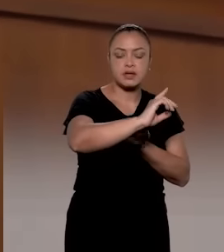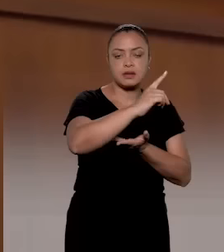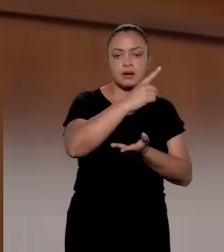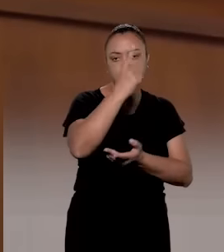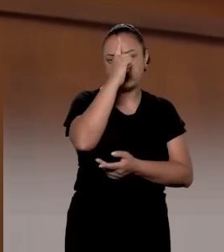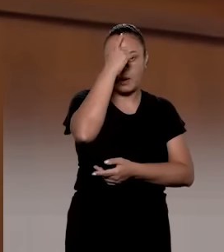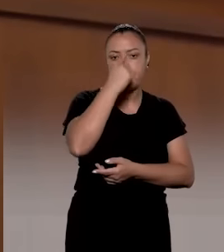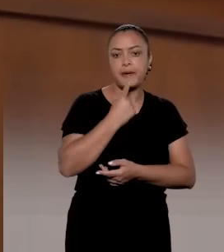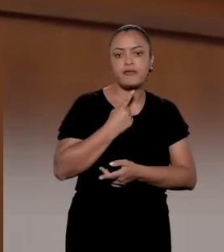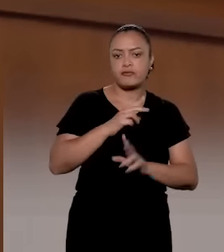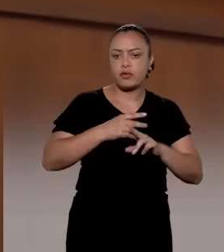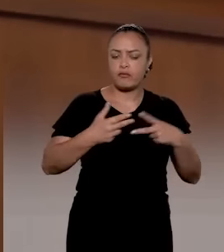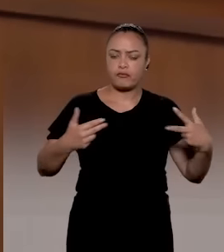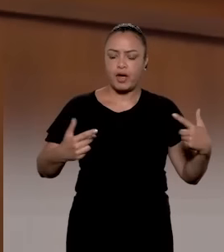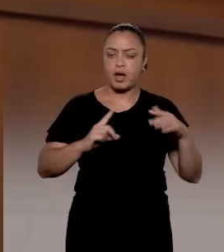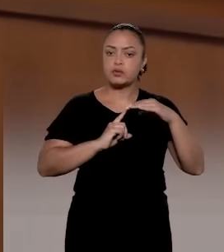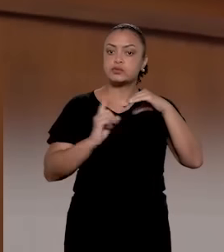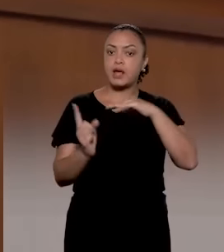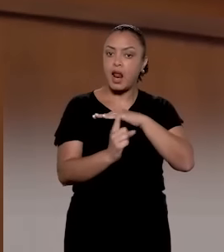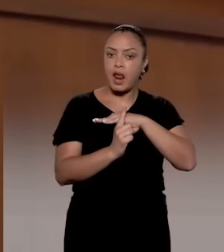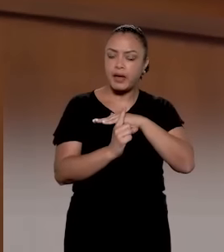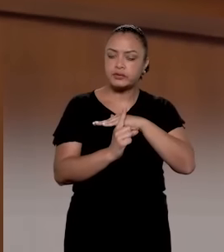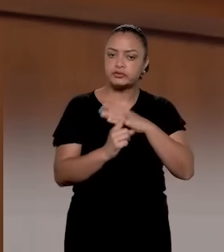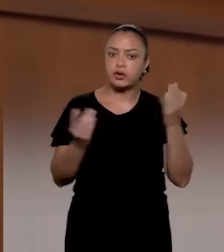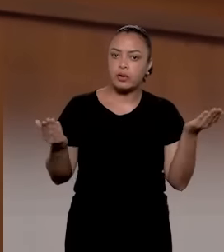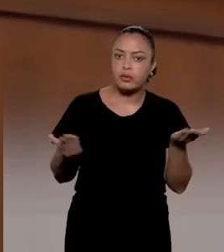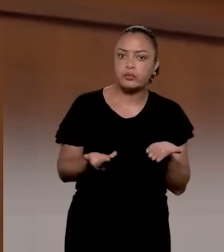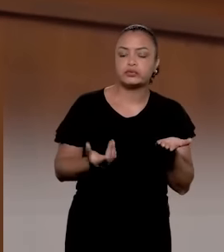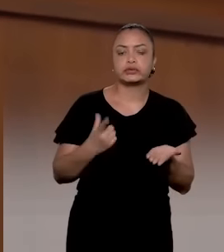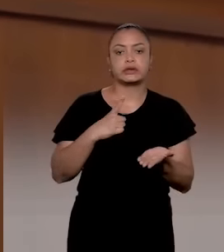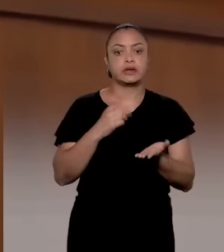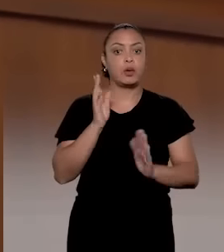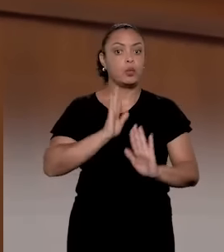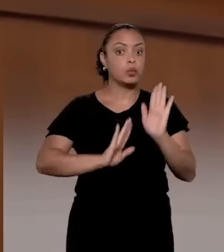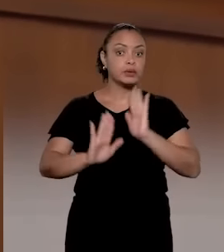de clientes, seja os pequenos, os grandes, e a gente tem um grande cuidado no enquadramento das